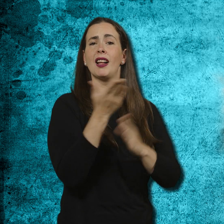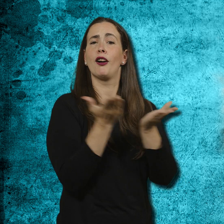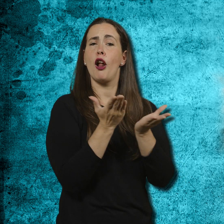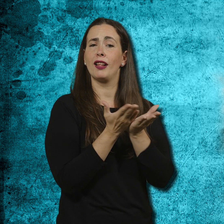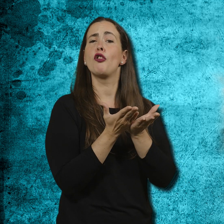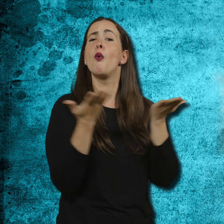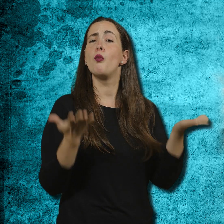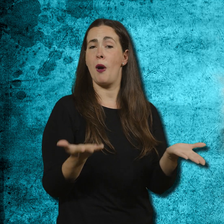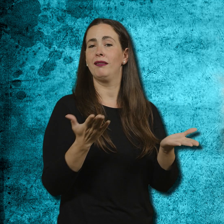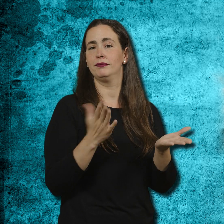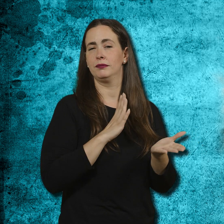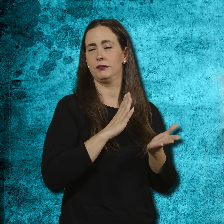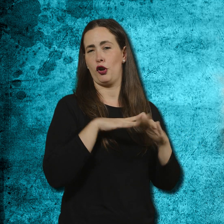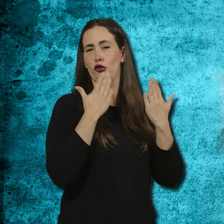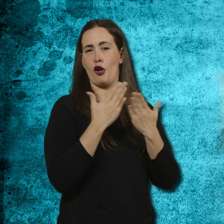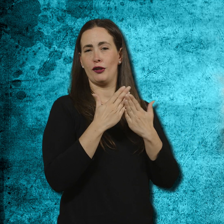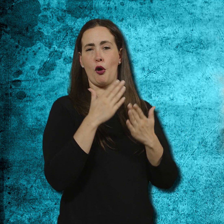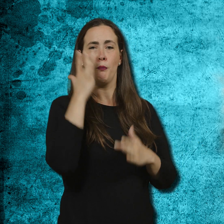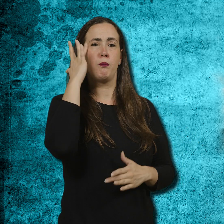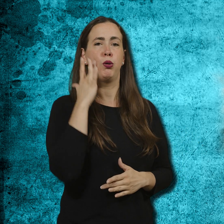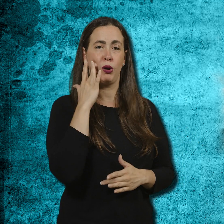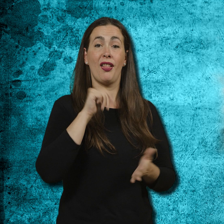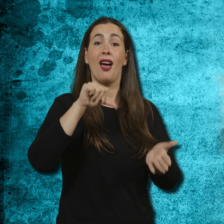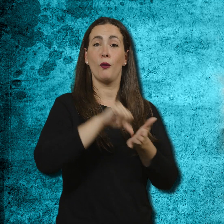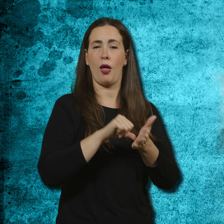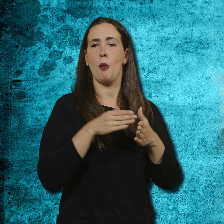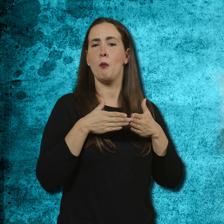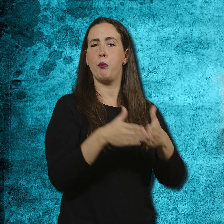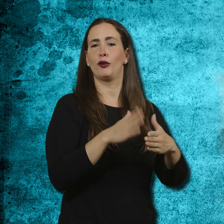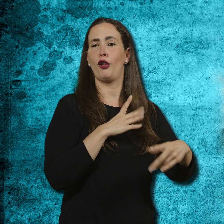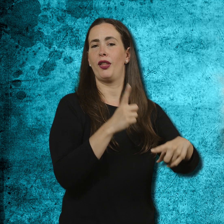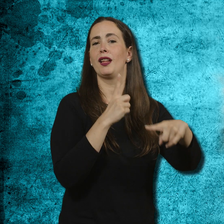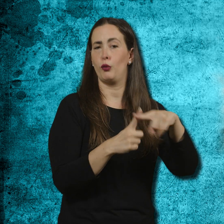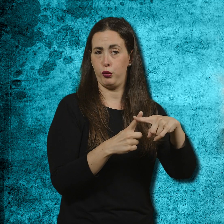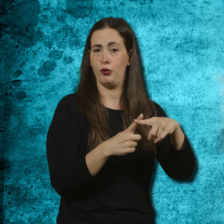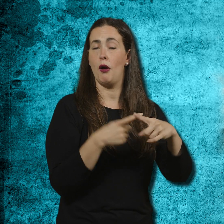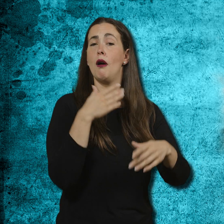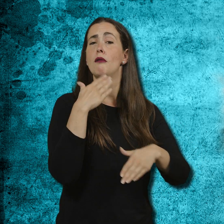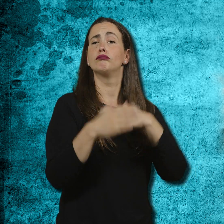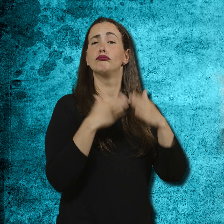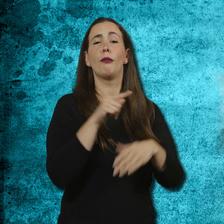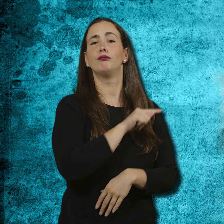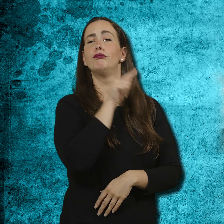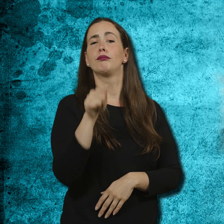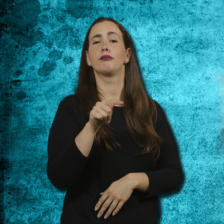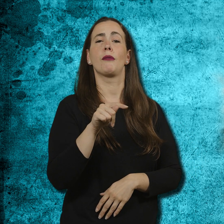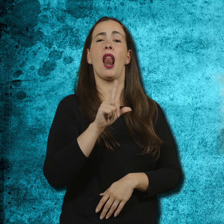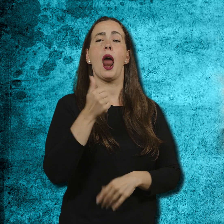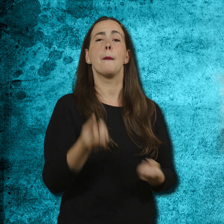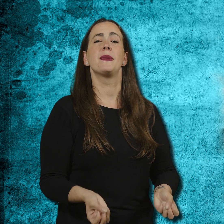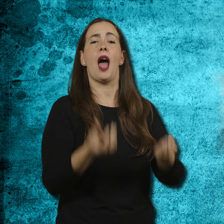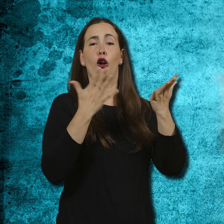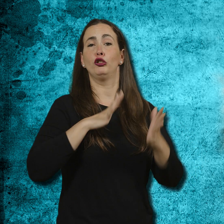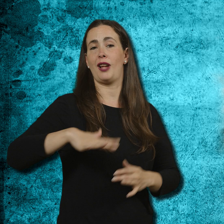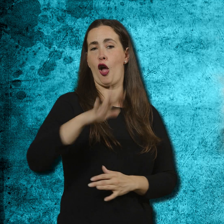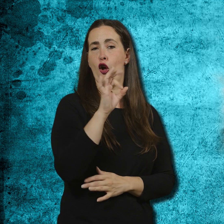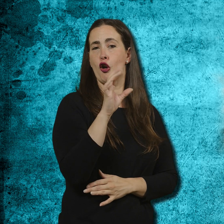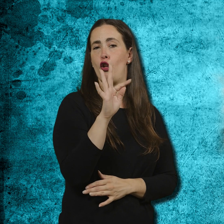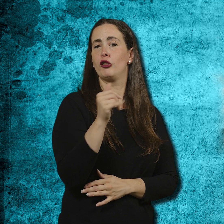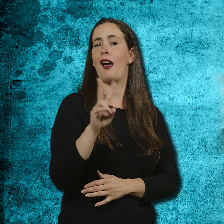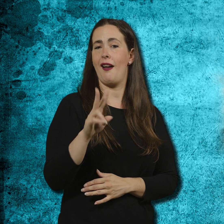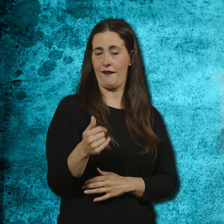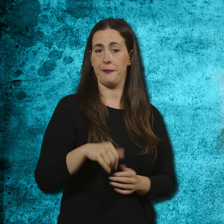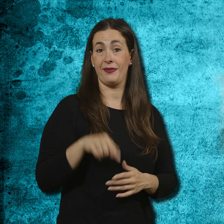Va assistir a classes al Colegio de la Pureza al Puerto de la Cruz i, més tard, a La Milagrosa de La Orotava.